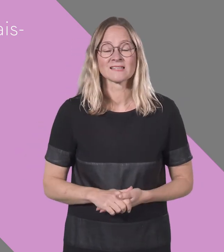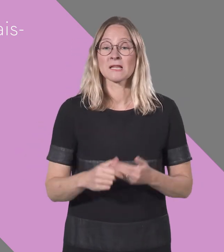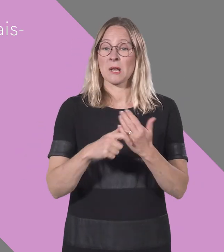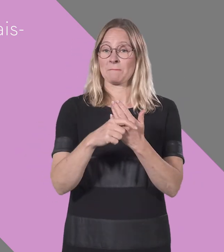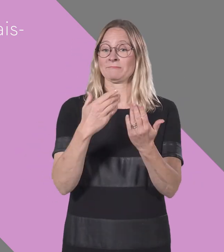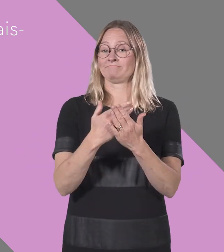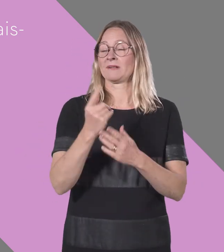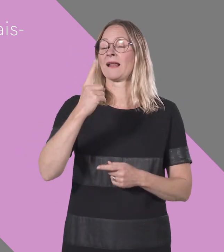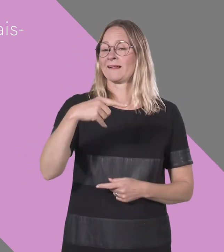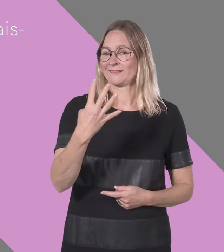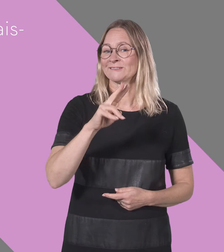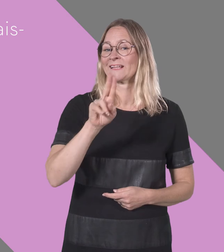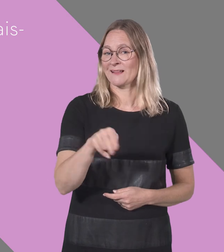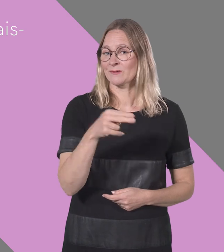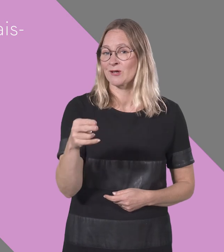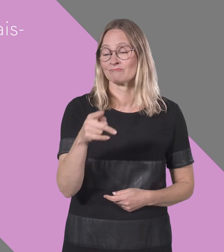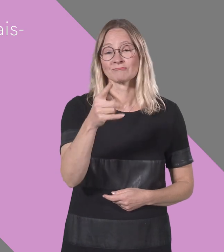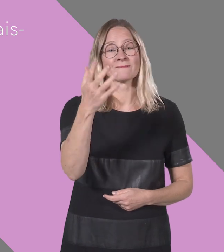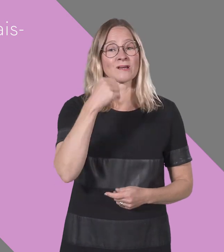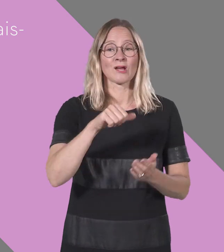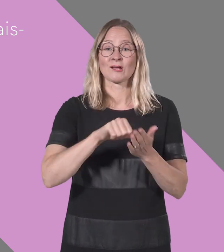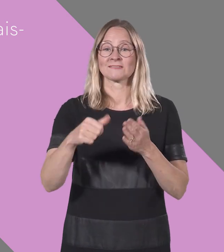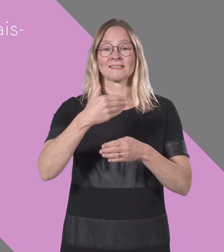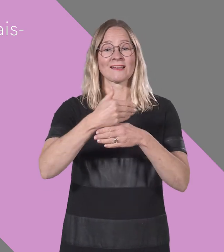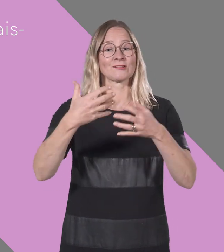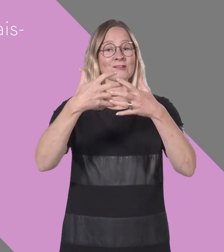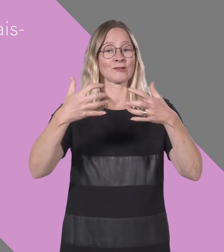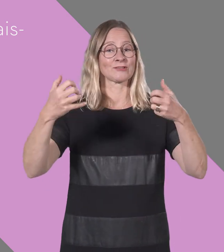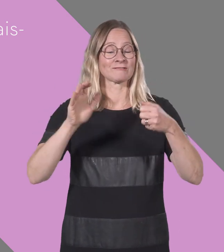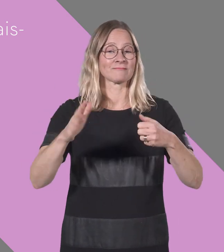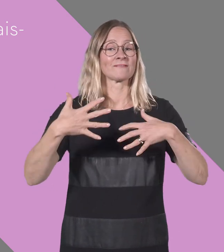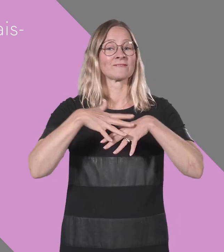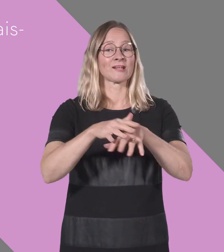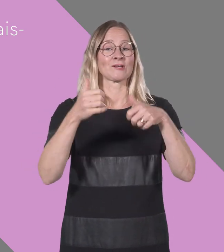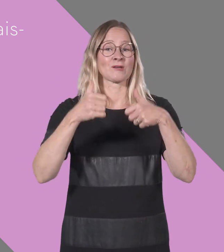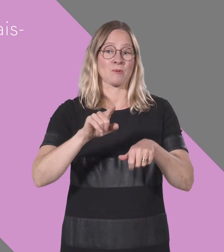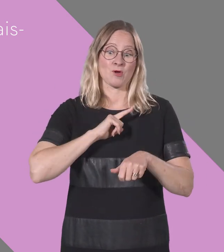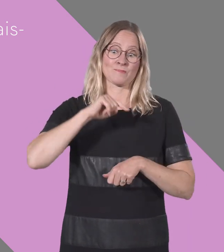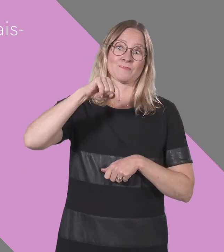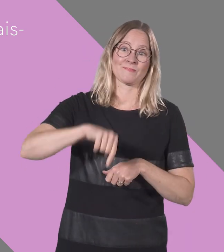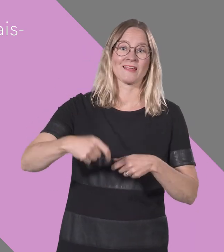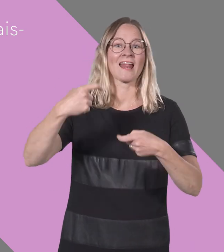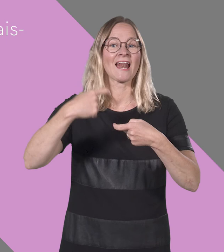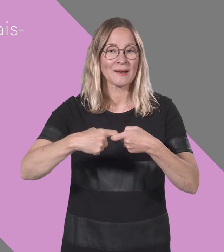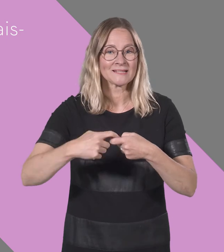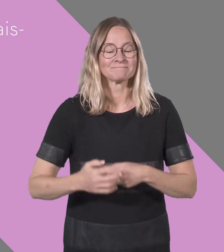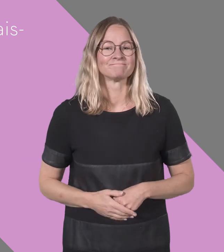Liput maksavat 14 euroa, ja voit ostaa ne Teatteri Totin verkkokaupasta - oheisen linkin takaa.